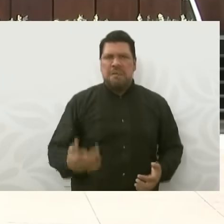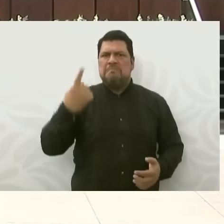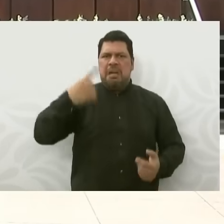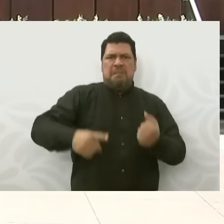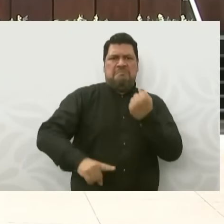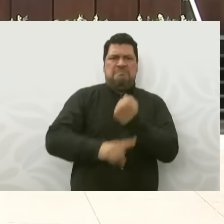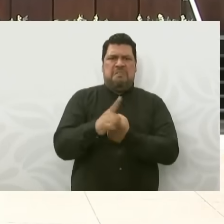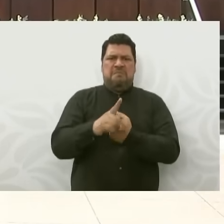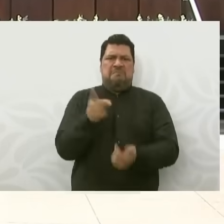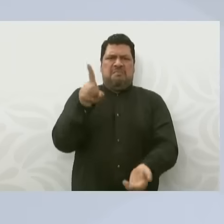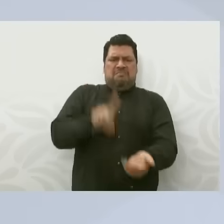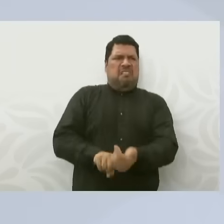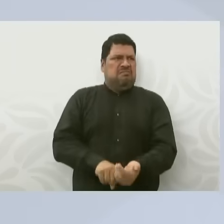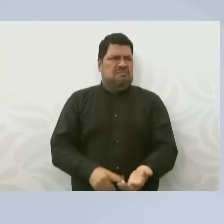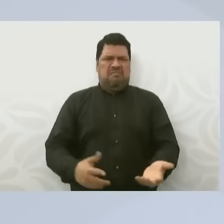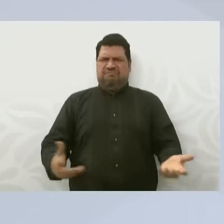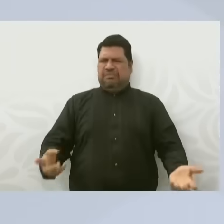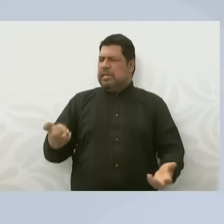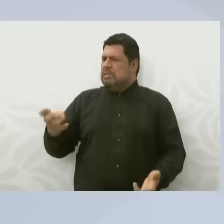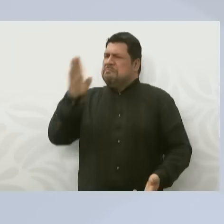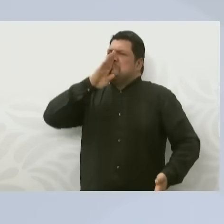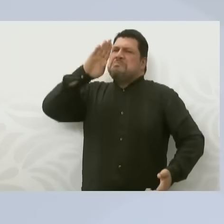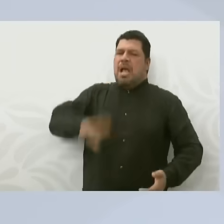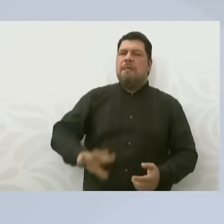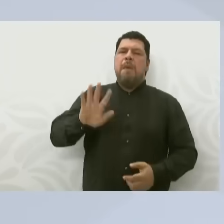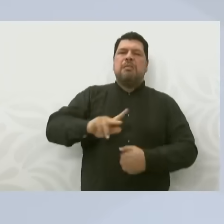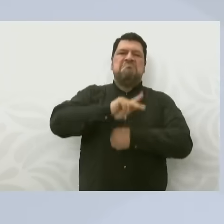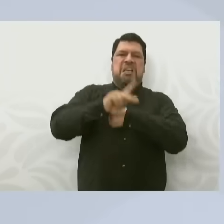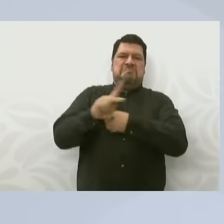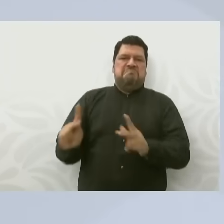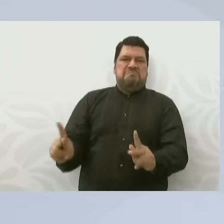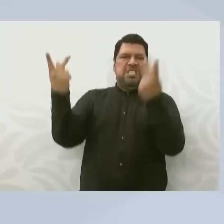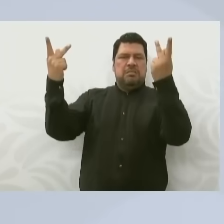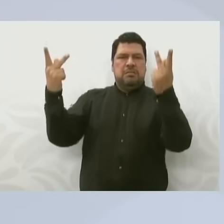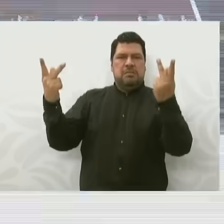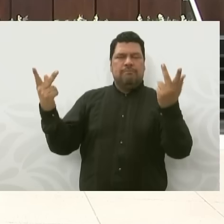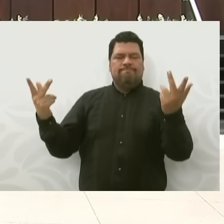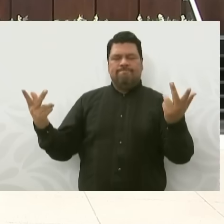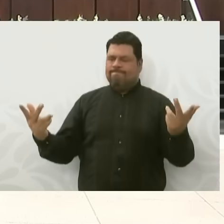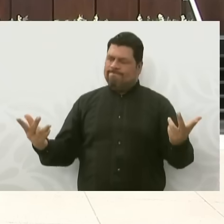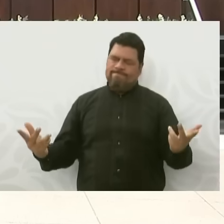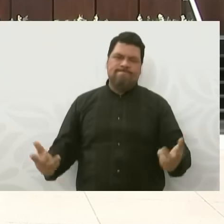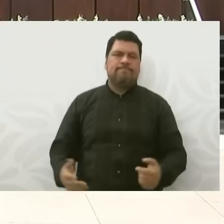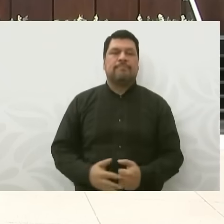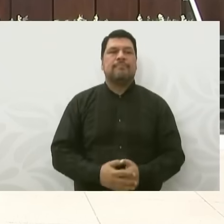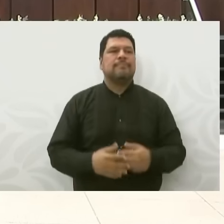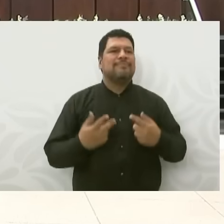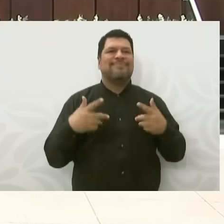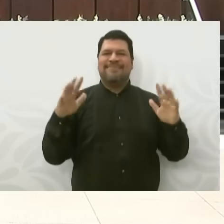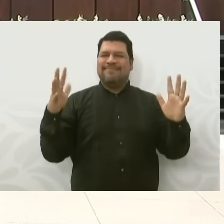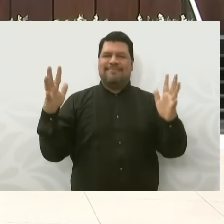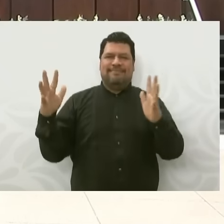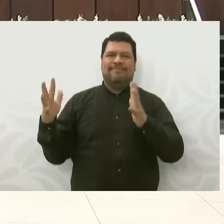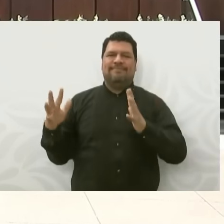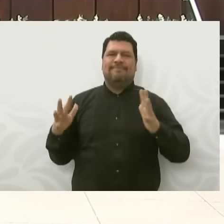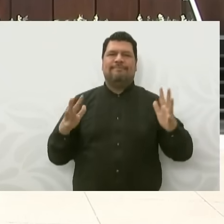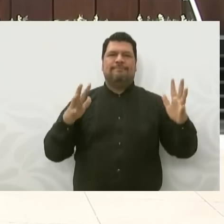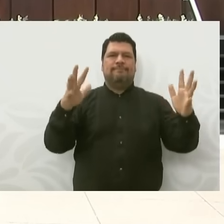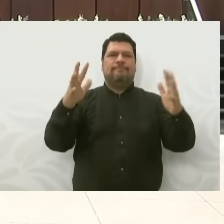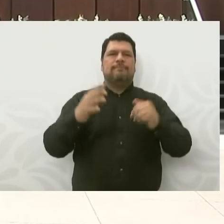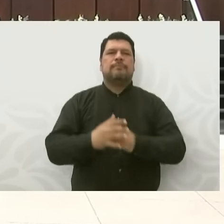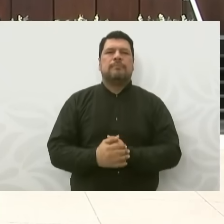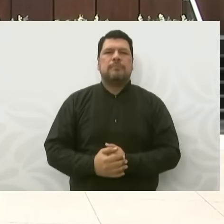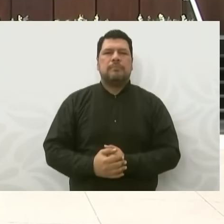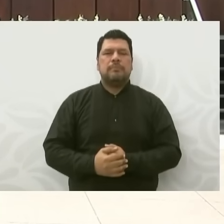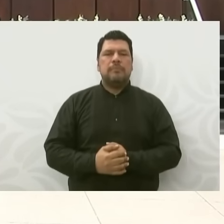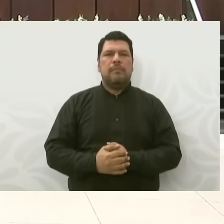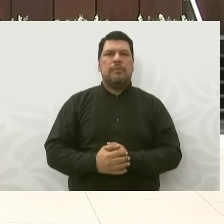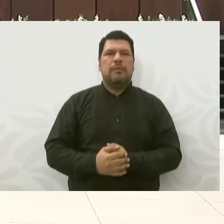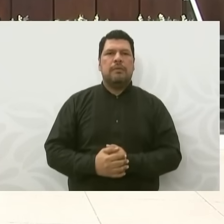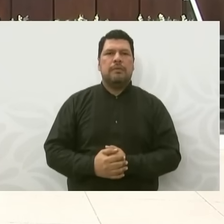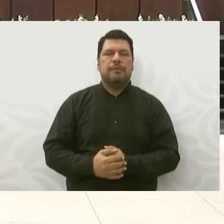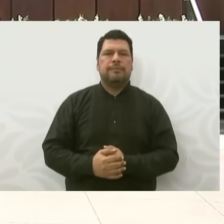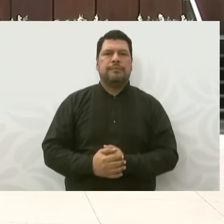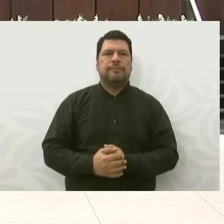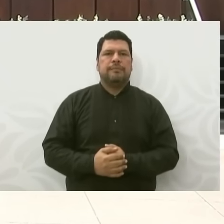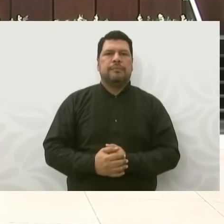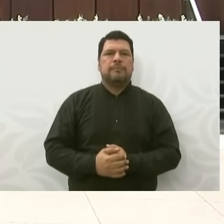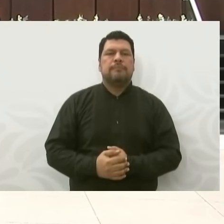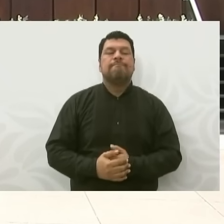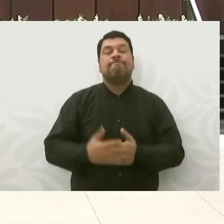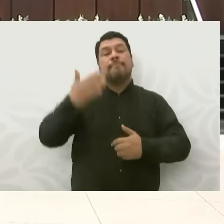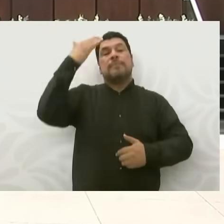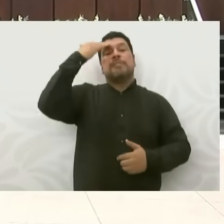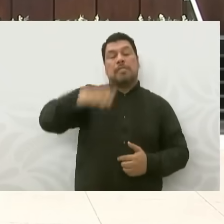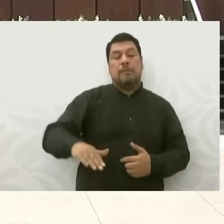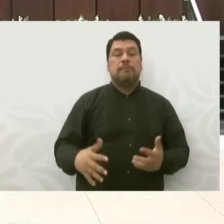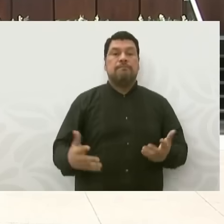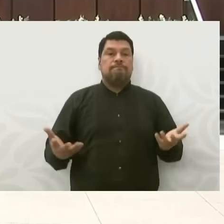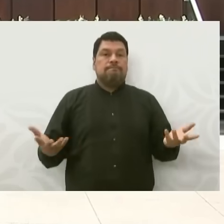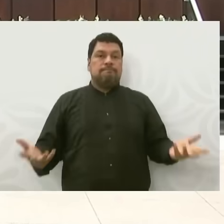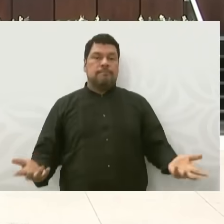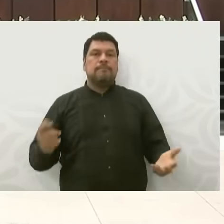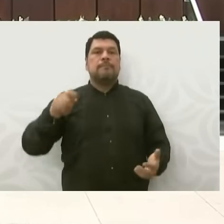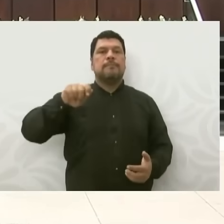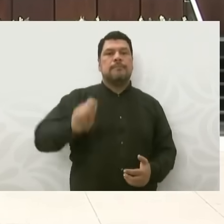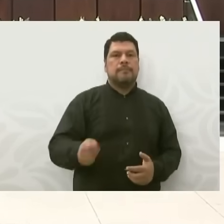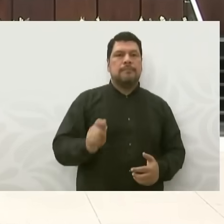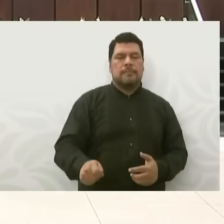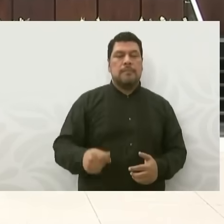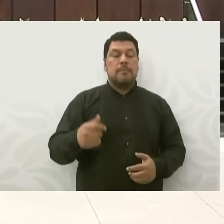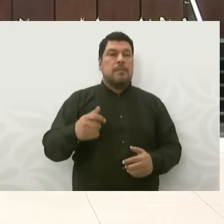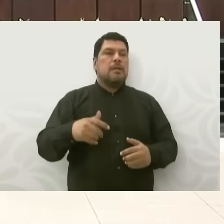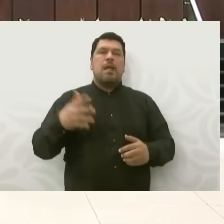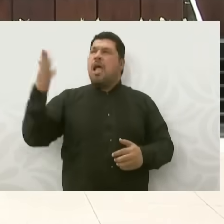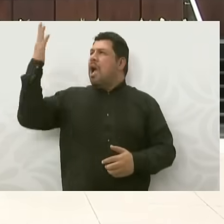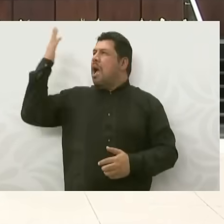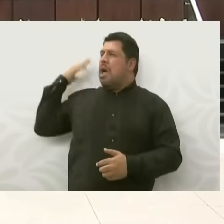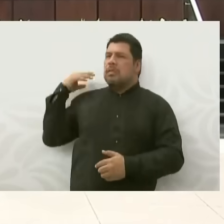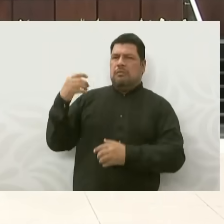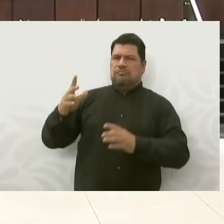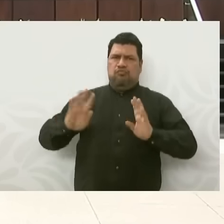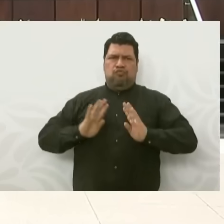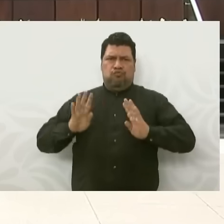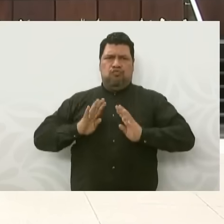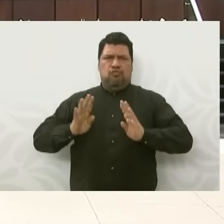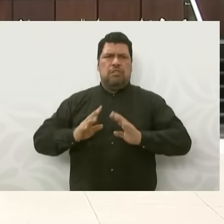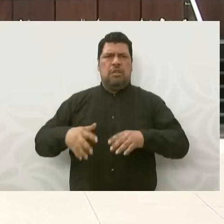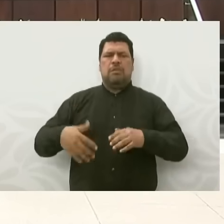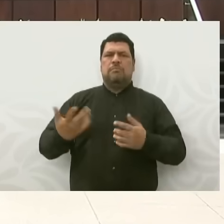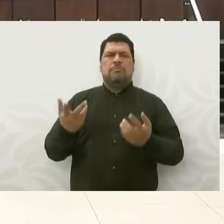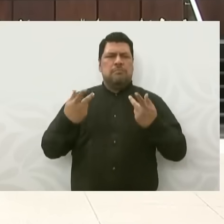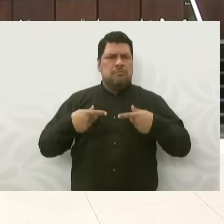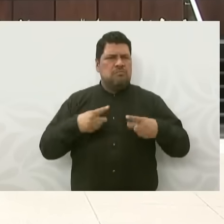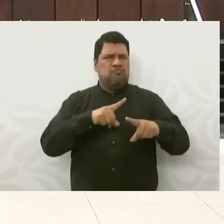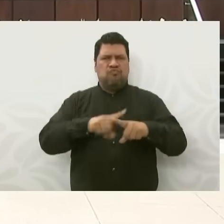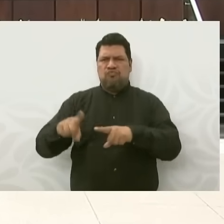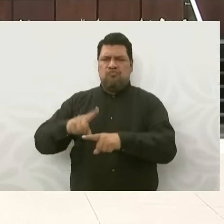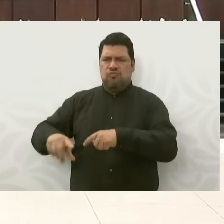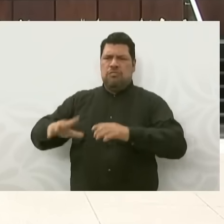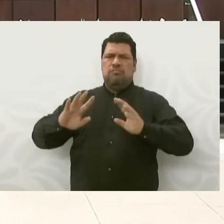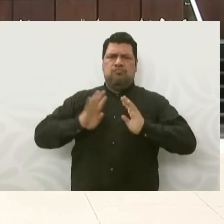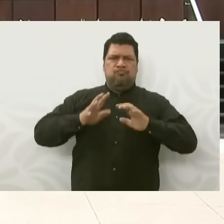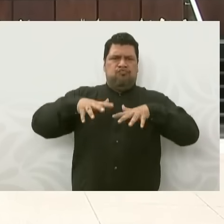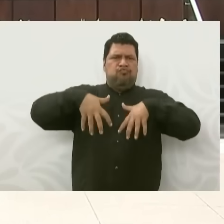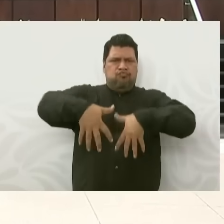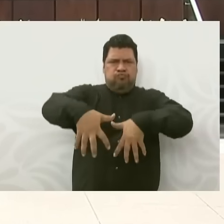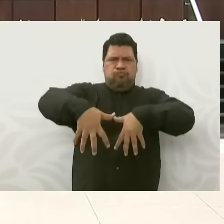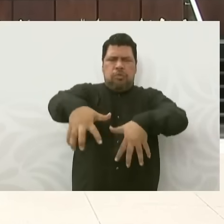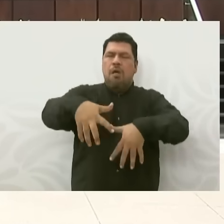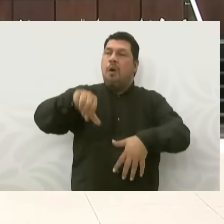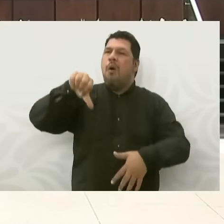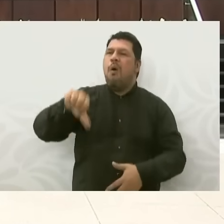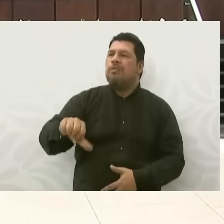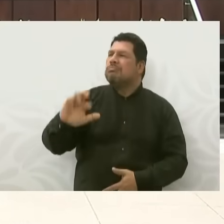país hoy recordamos la gesta heroica de los cadetes y oficiales de la Armada de México